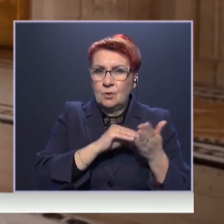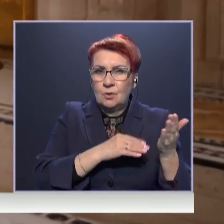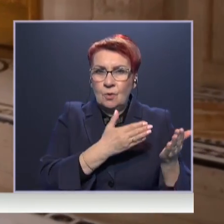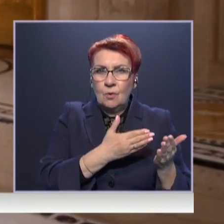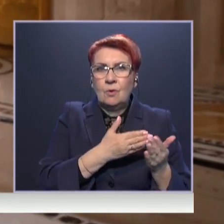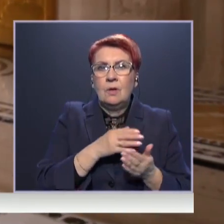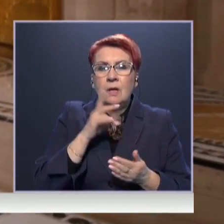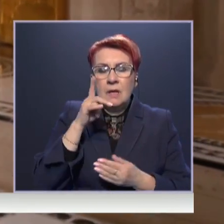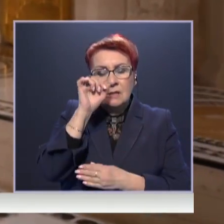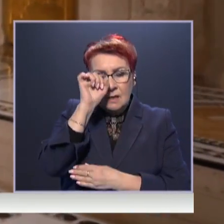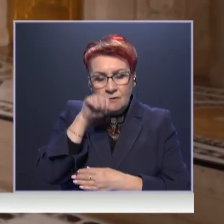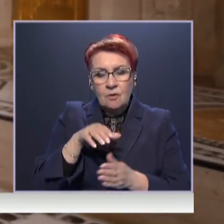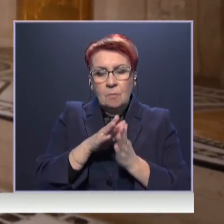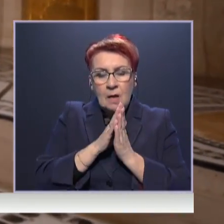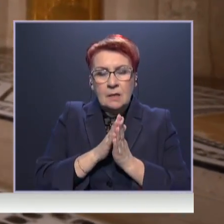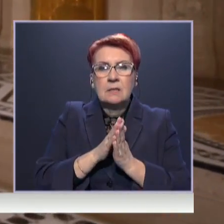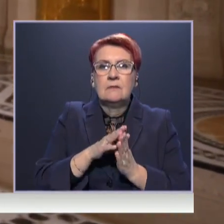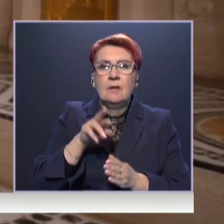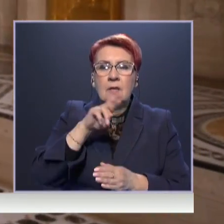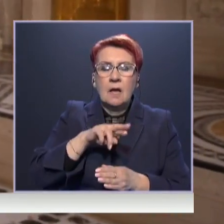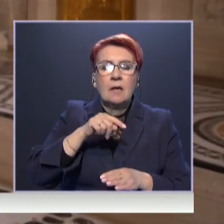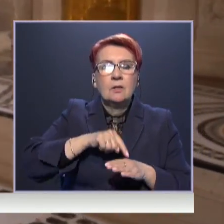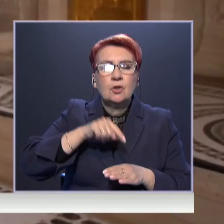молитве голову я словно чувствовал на ней из худалую